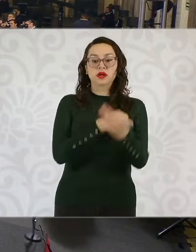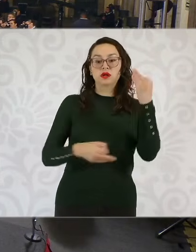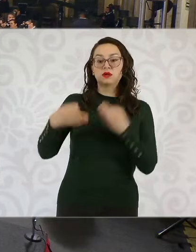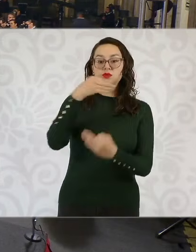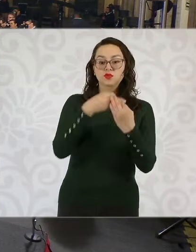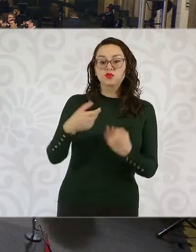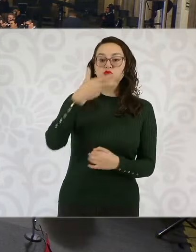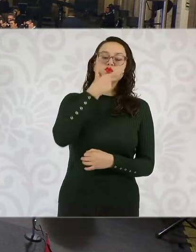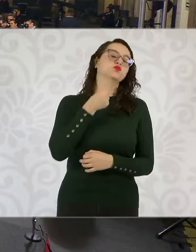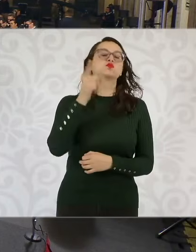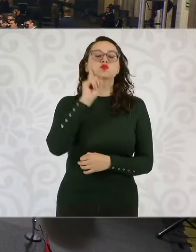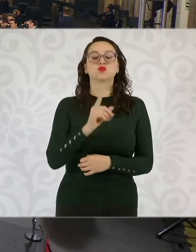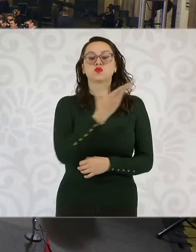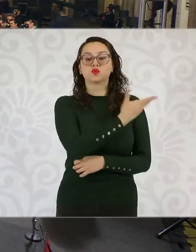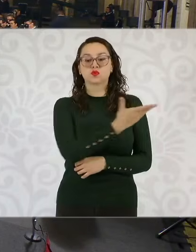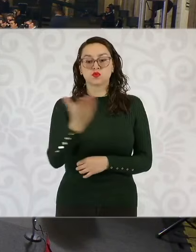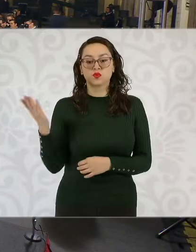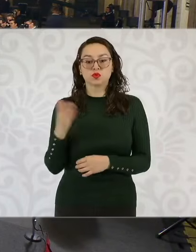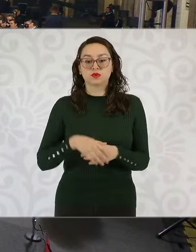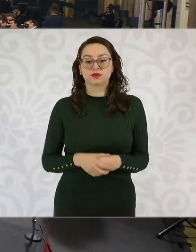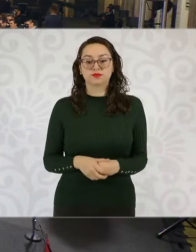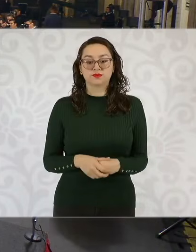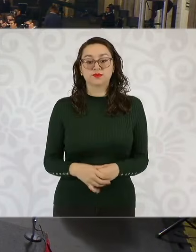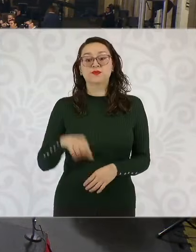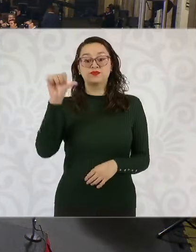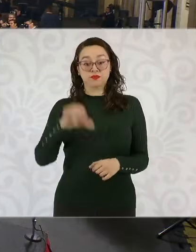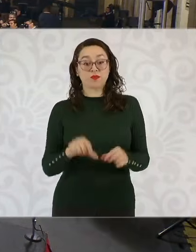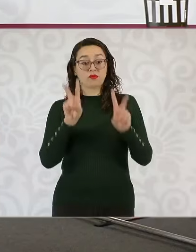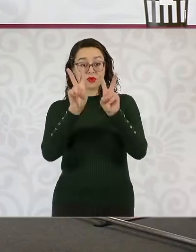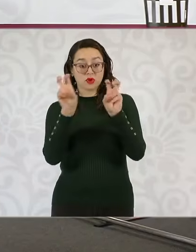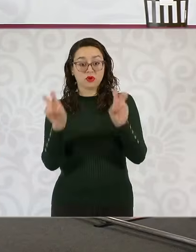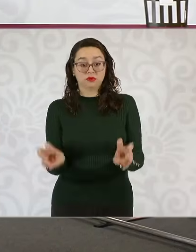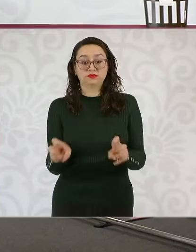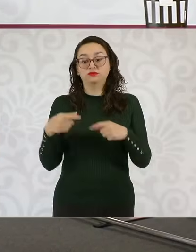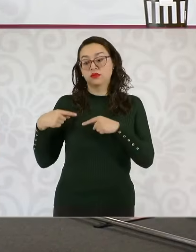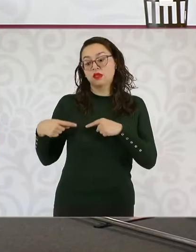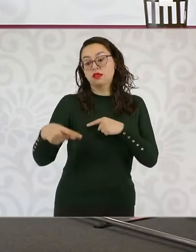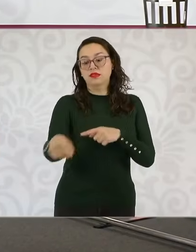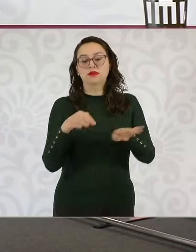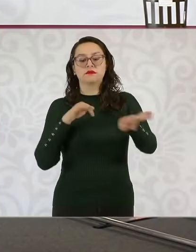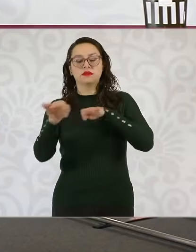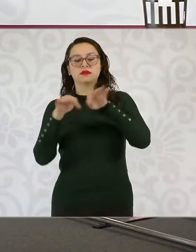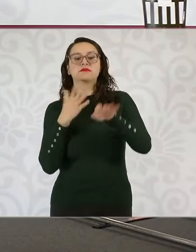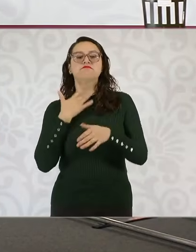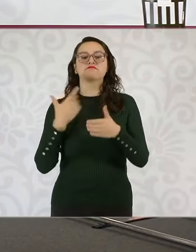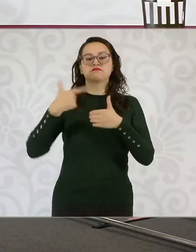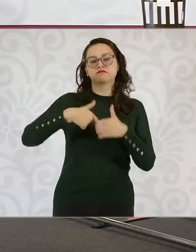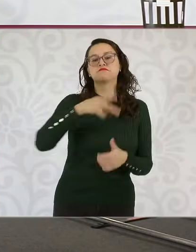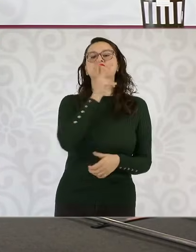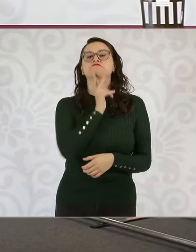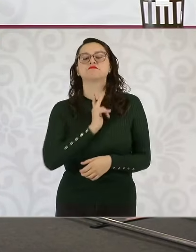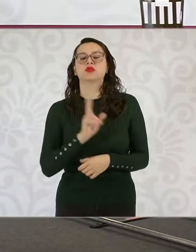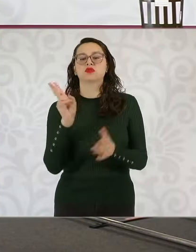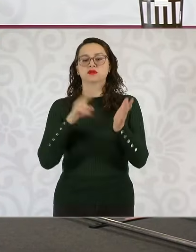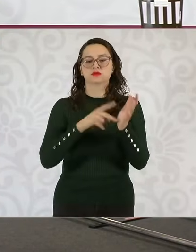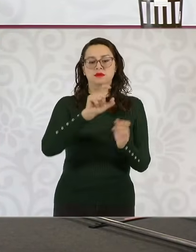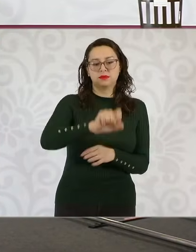vamos a presentar el plan de trabajo del sector hidrocarburos 2024 2030 que implementará petróleos